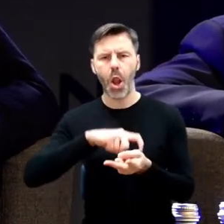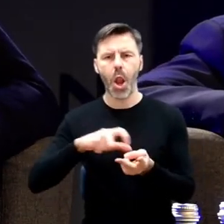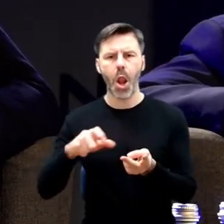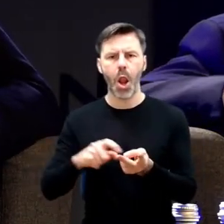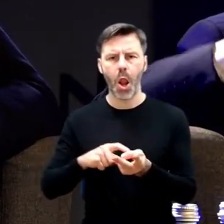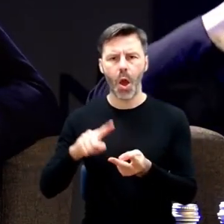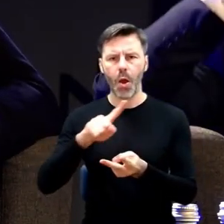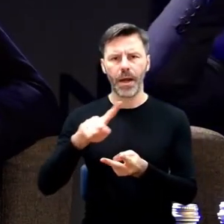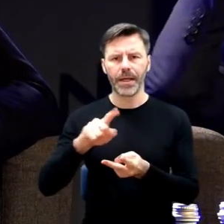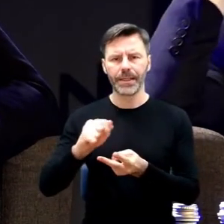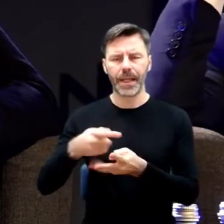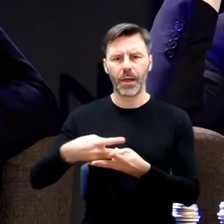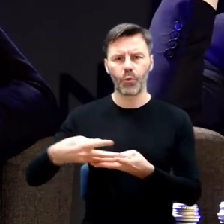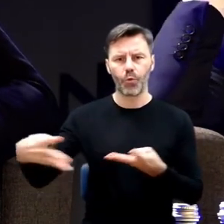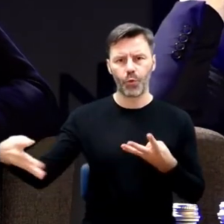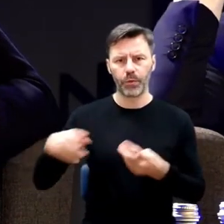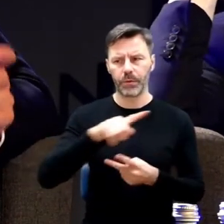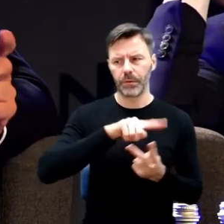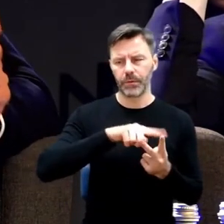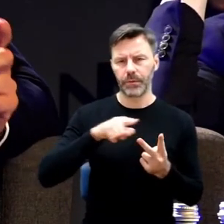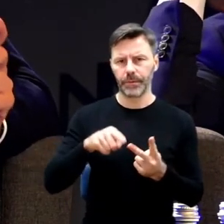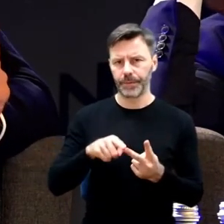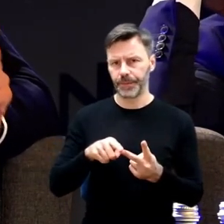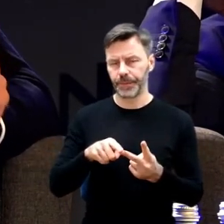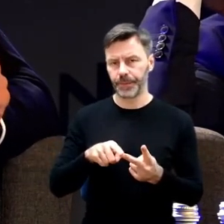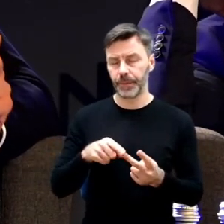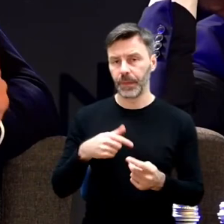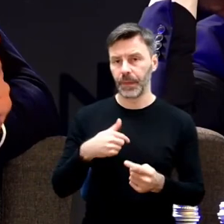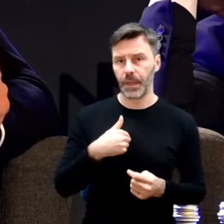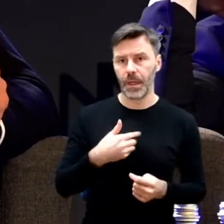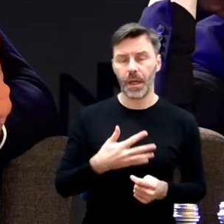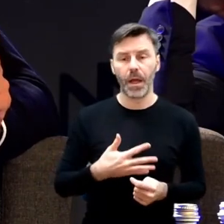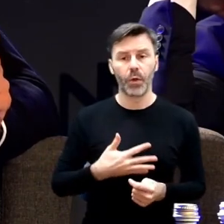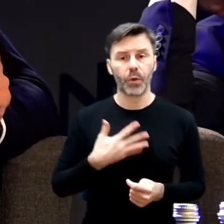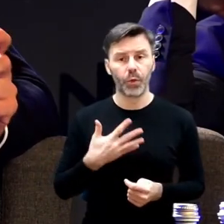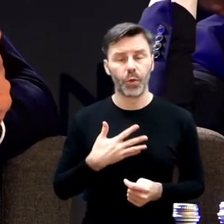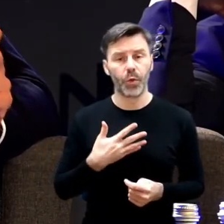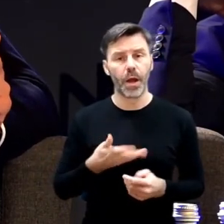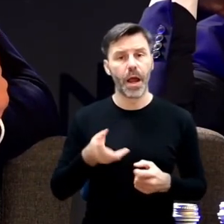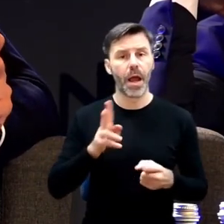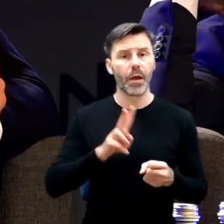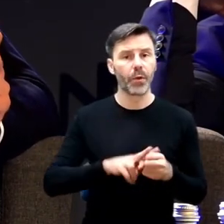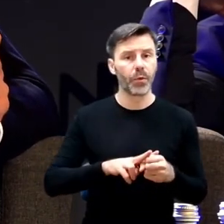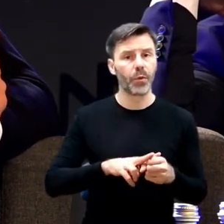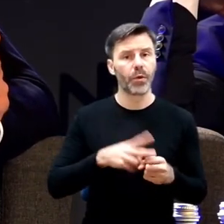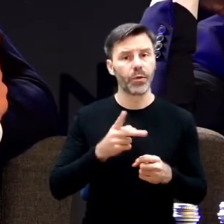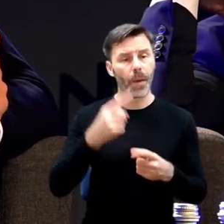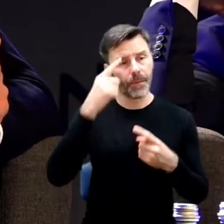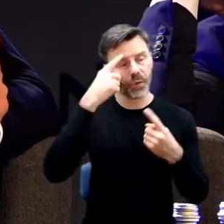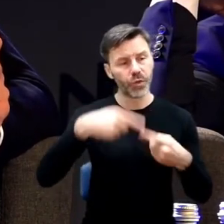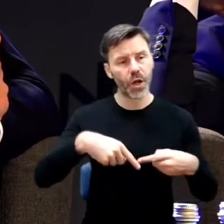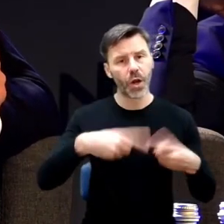I teraz według mnie tym, którego trzeba przekonać, to jest mimo wszystko ten włodarz.